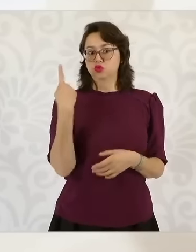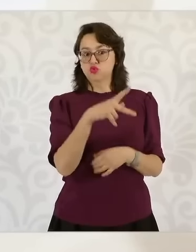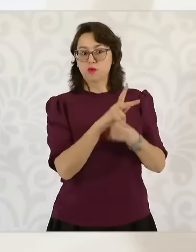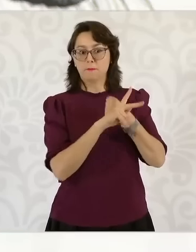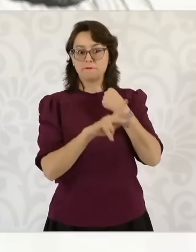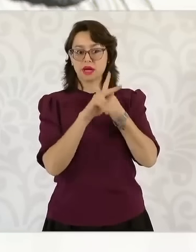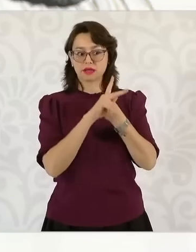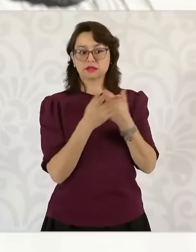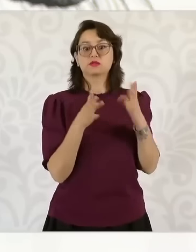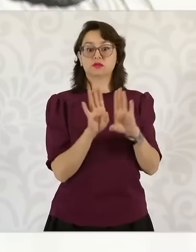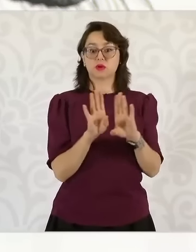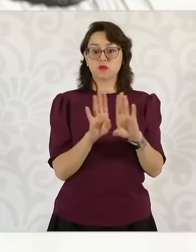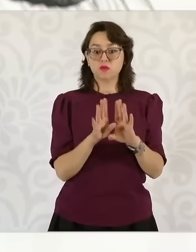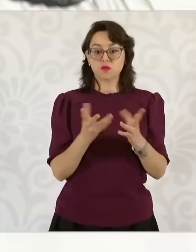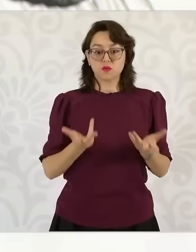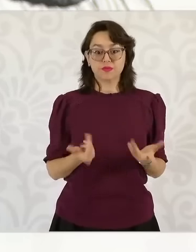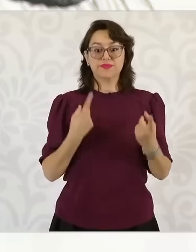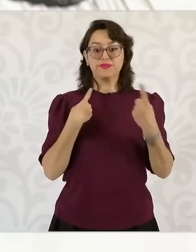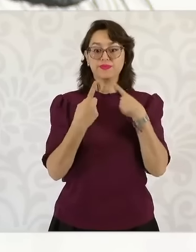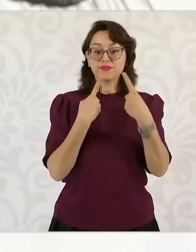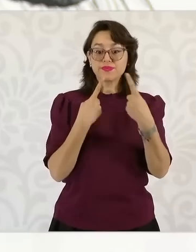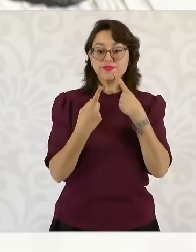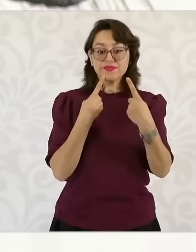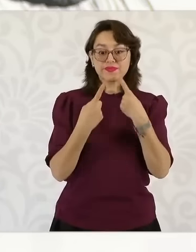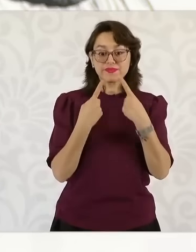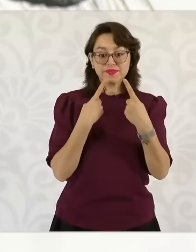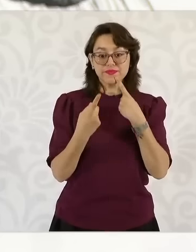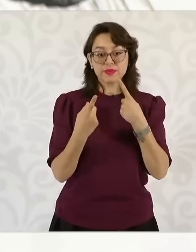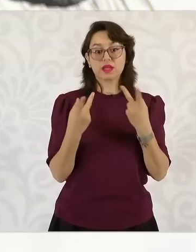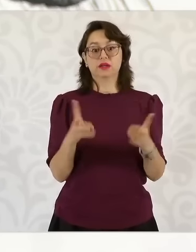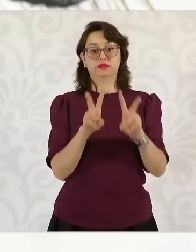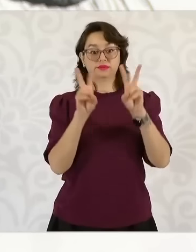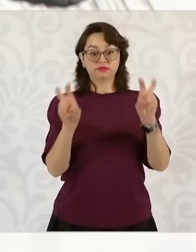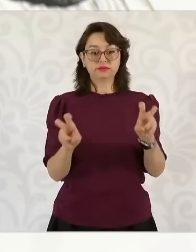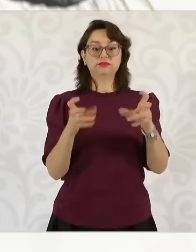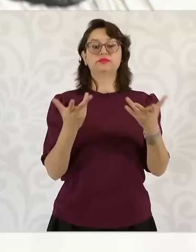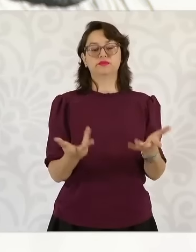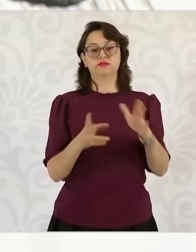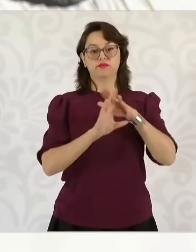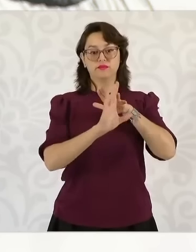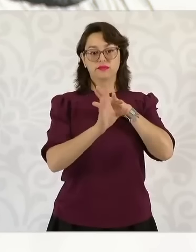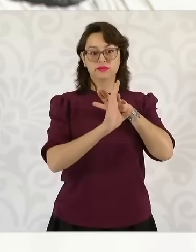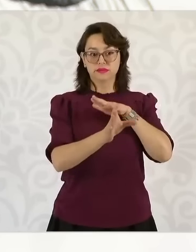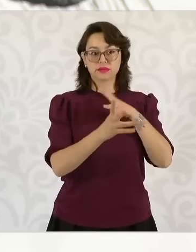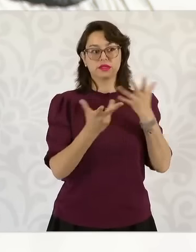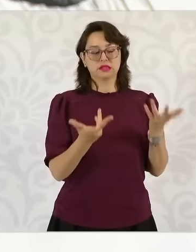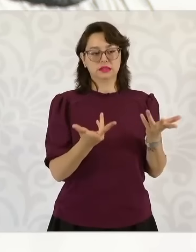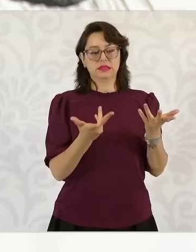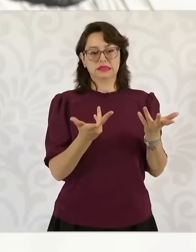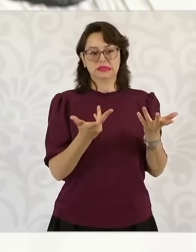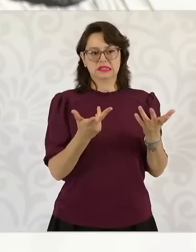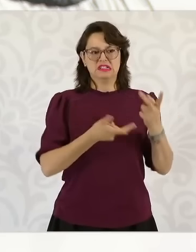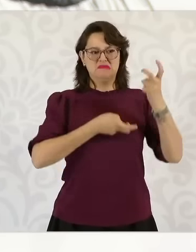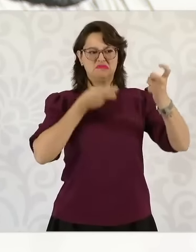parte pues de todos los diálogos también en los temas de migración la criminalización eh de los